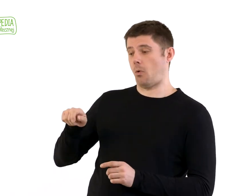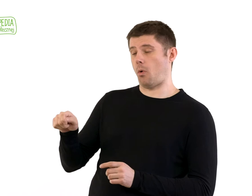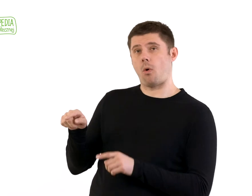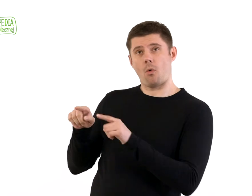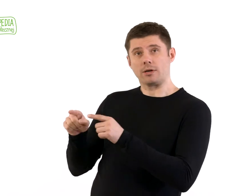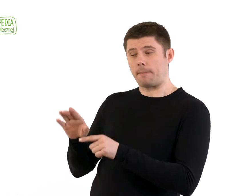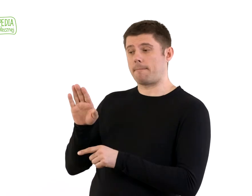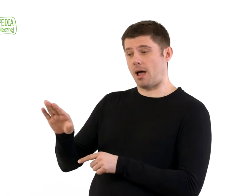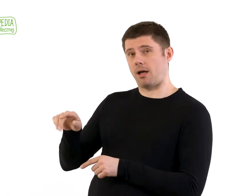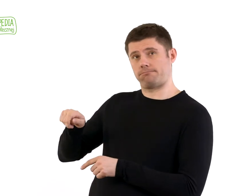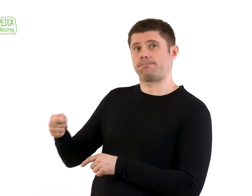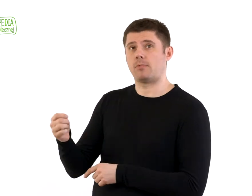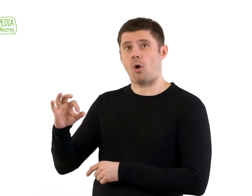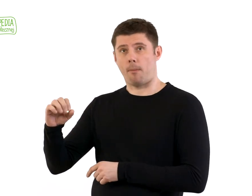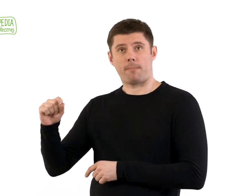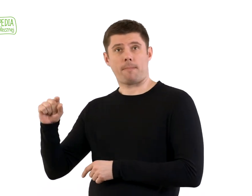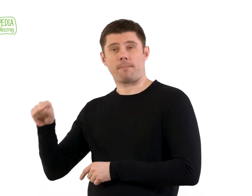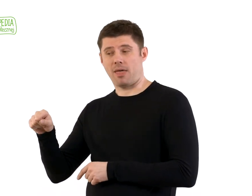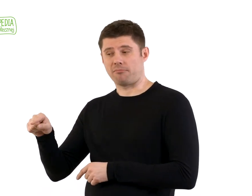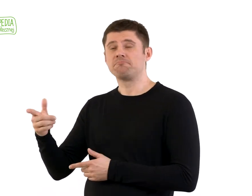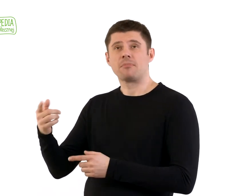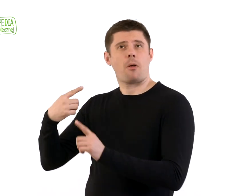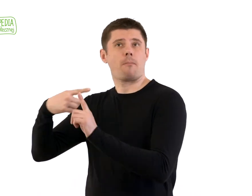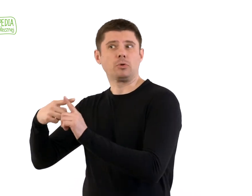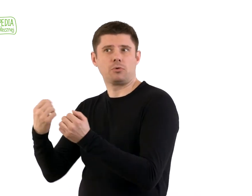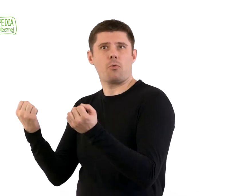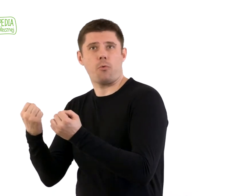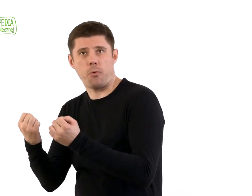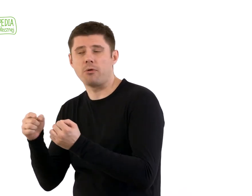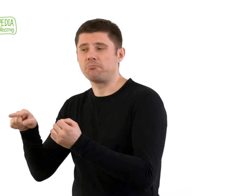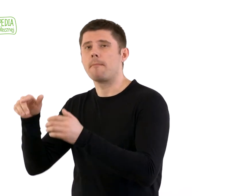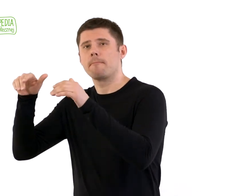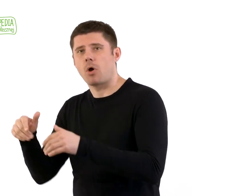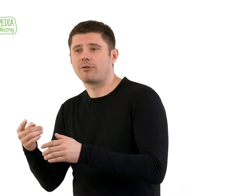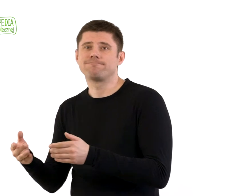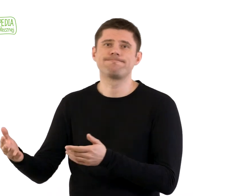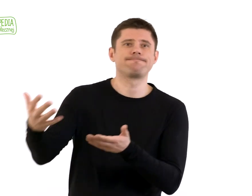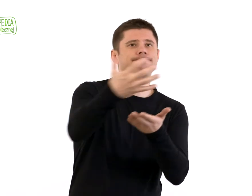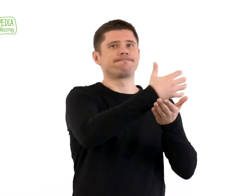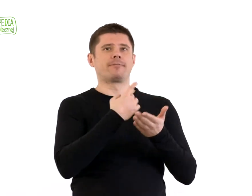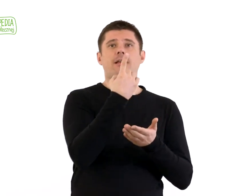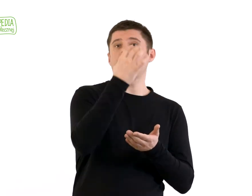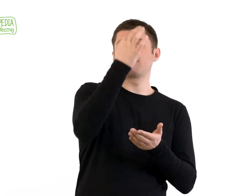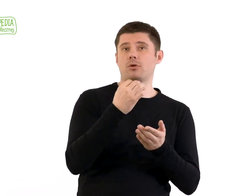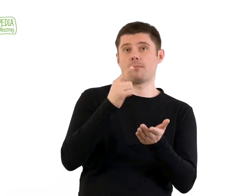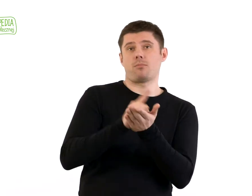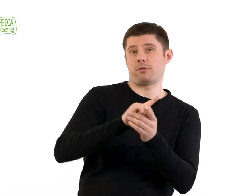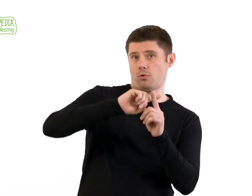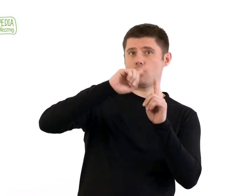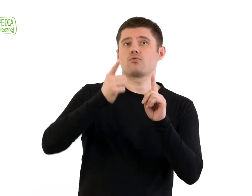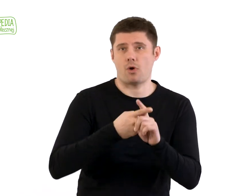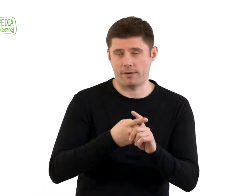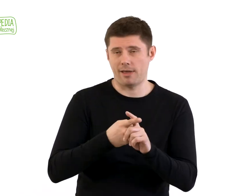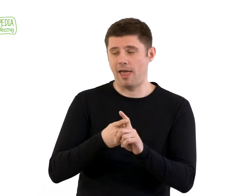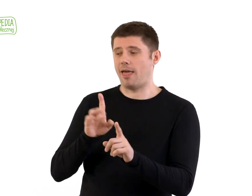Korzyścią z posiadania przez organizację statusu OPP jest przede wszystkim możliwość pozyskiwania 1% podatku dochodowego.